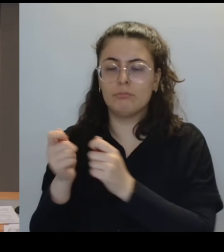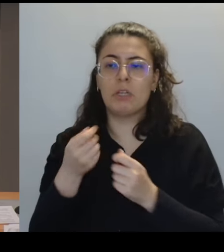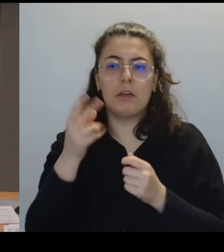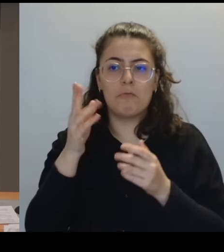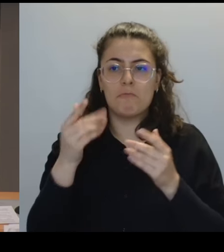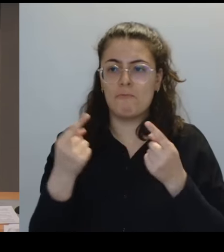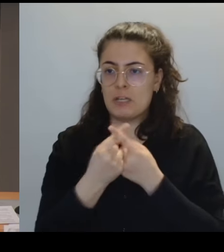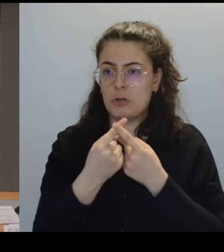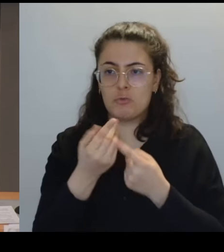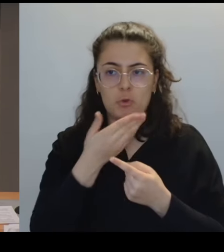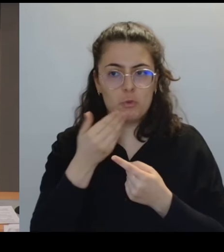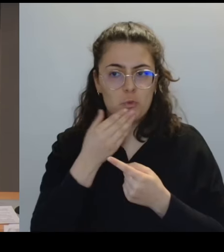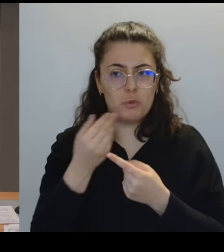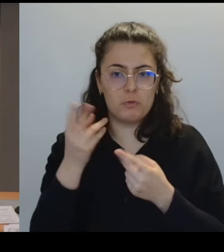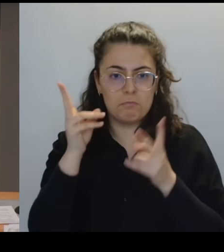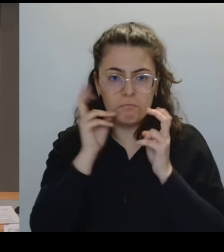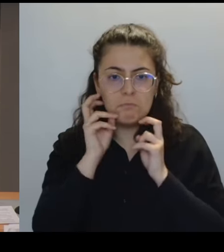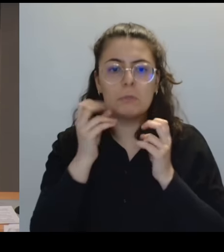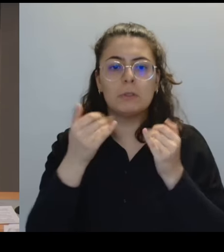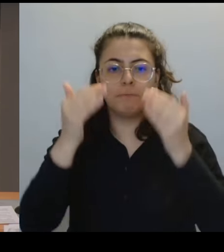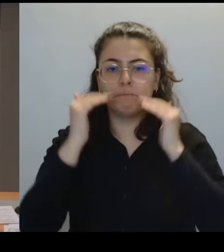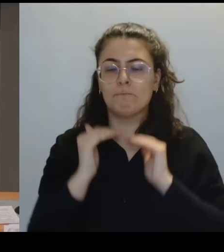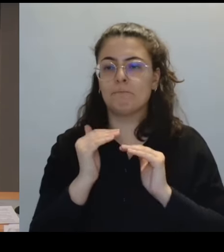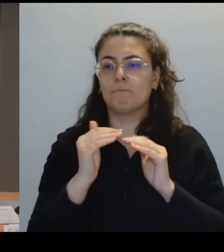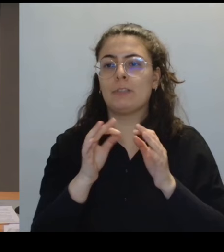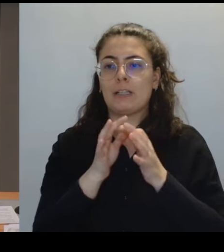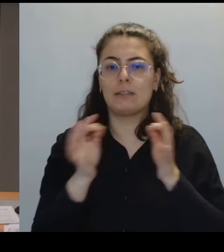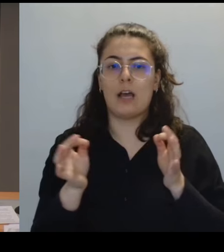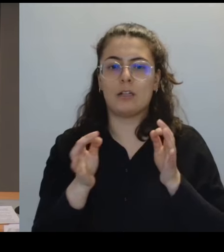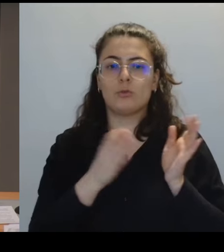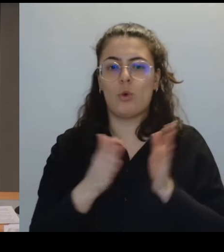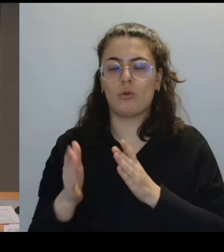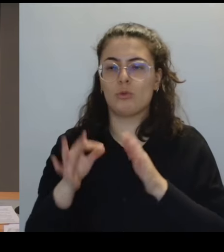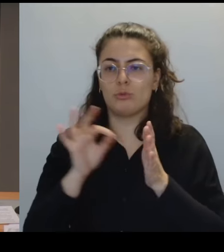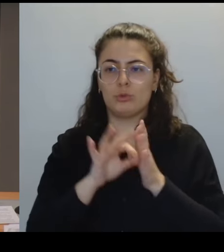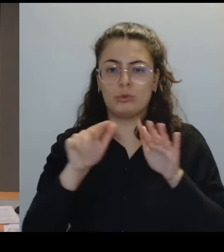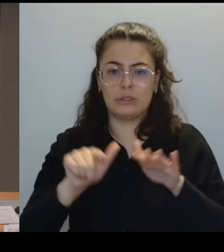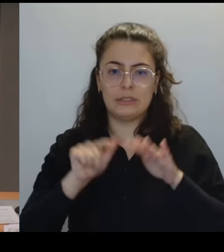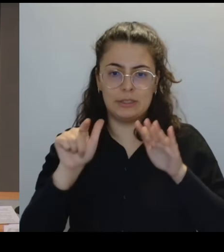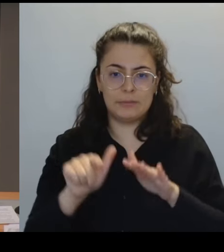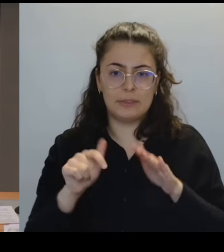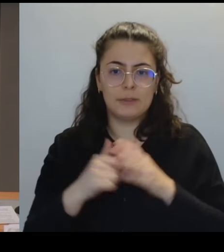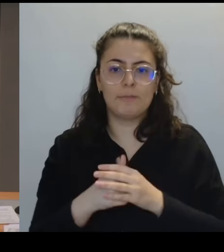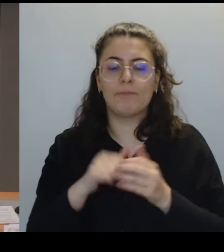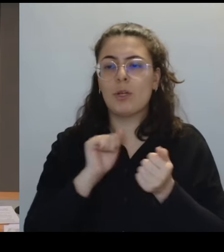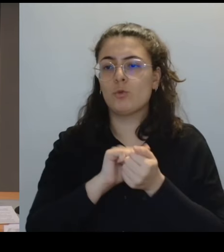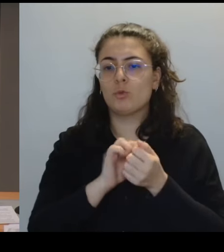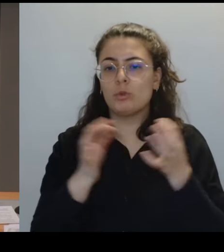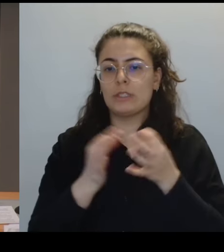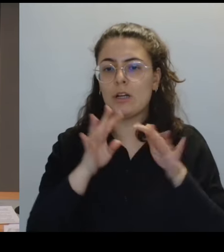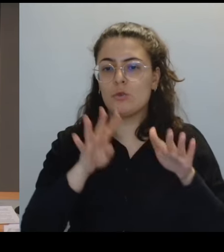Ich rufe auf Tagesordnungspunkt 17, Vorlage zur Beschlussfassung Drucksache 19/1383, Gesetz zum Abkommen über die